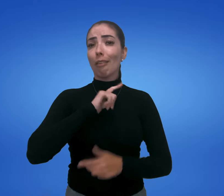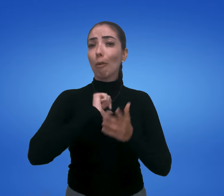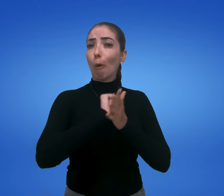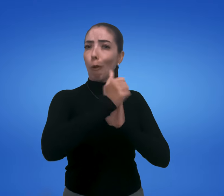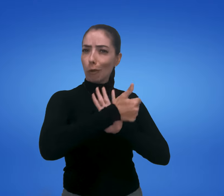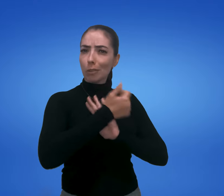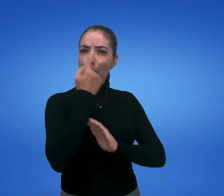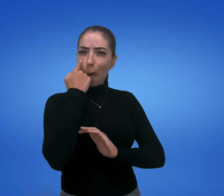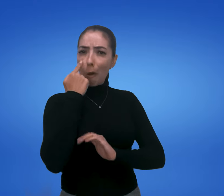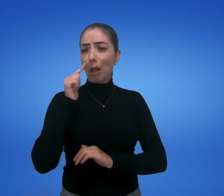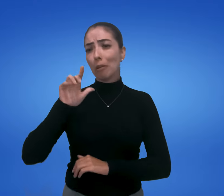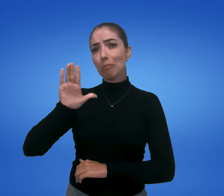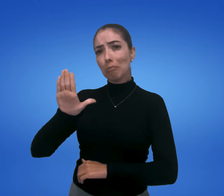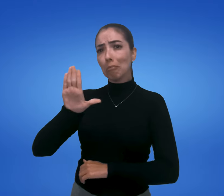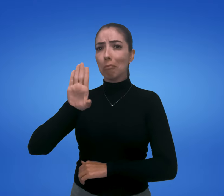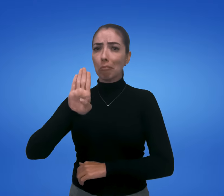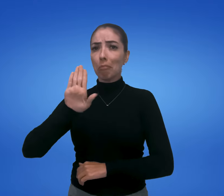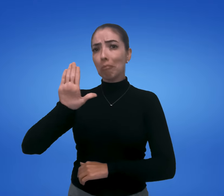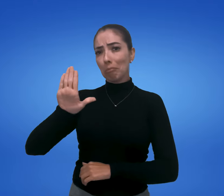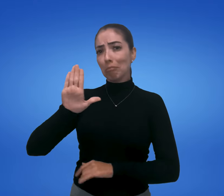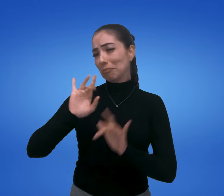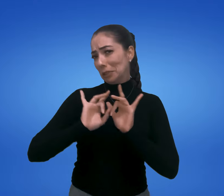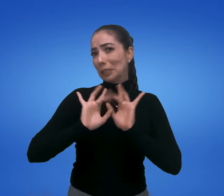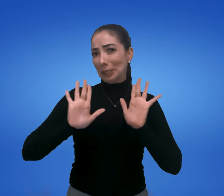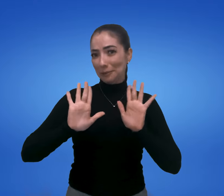vejam a configuração de mão pode ser aberto ou fechado